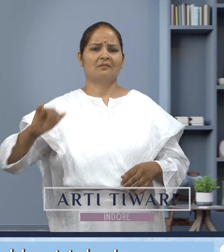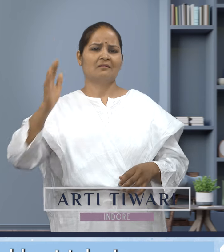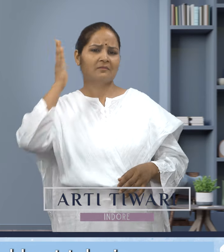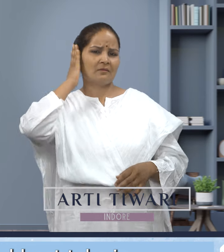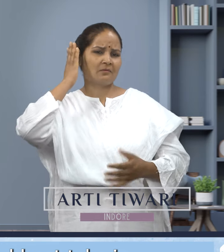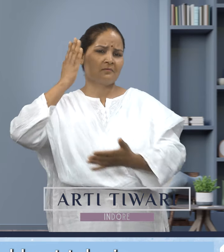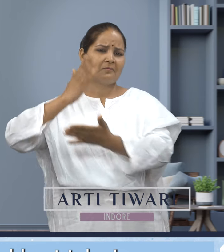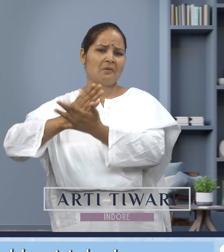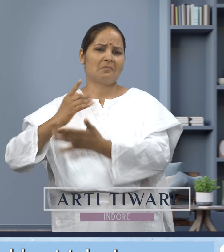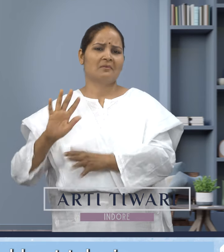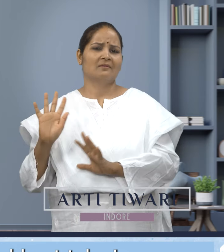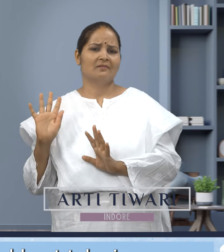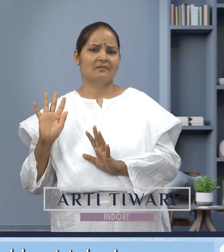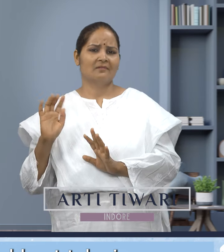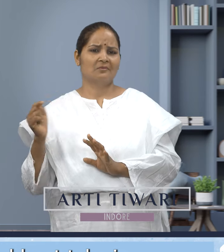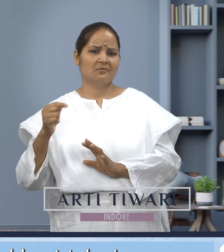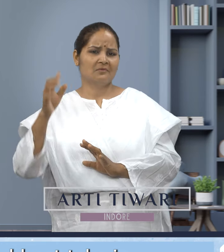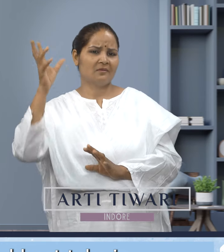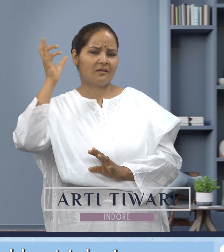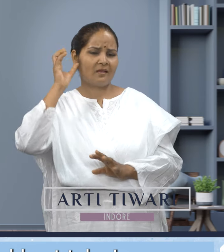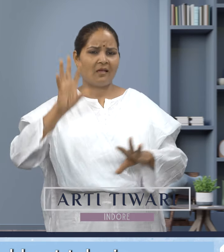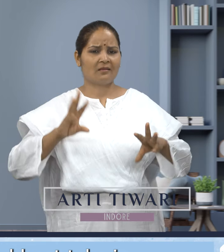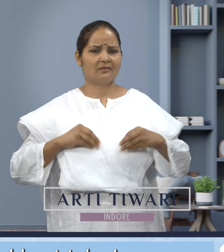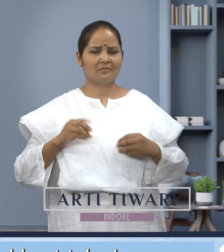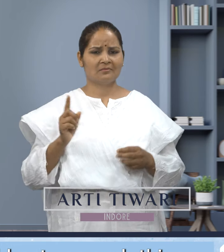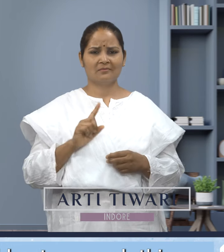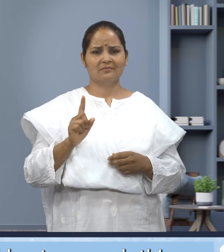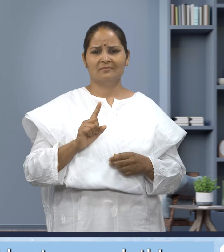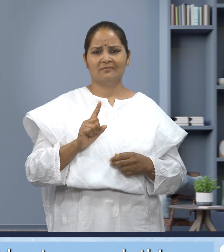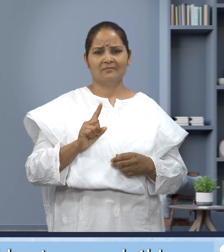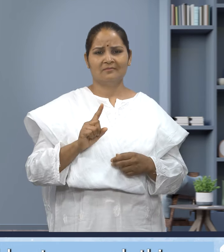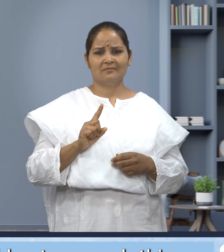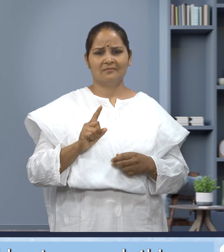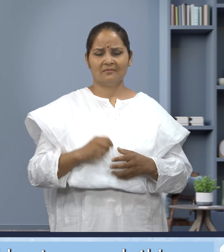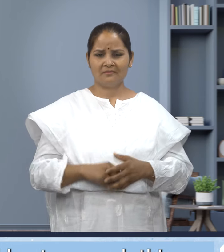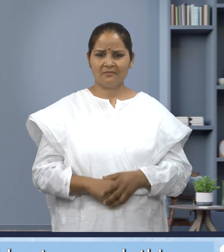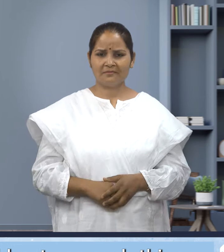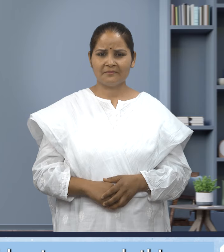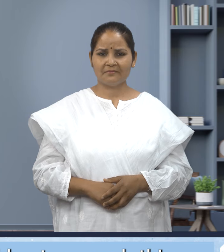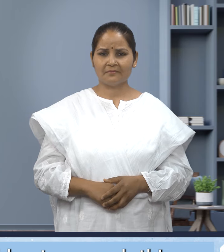అంటే, నకారాత్మక నెగటివ్ విషయాలను మనం మనలోకి తీసుకోకూడదు.